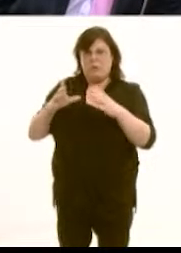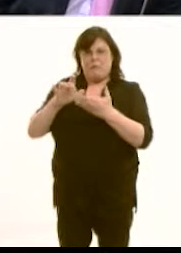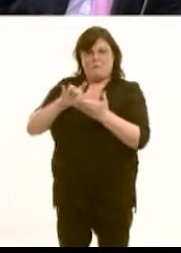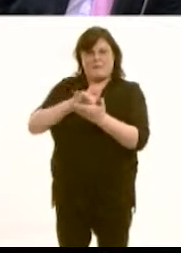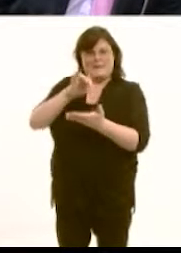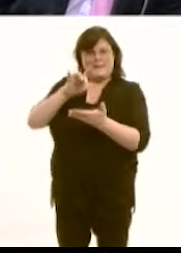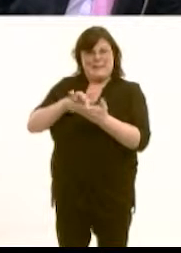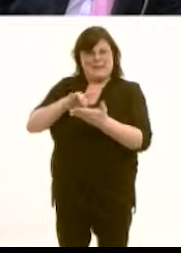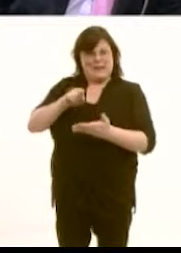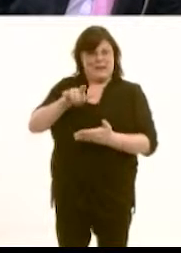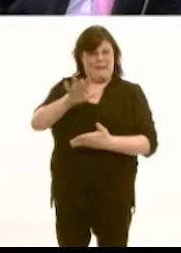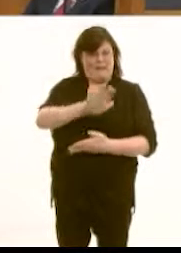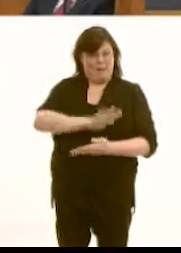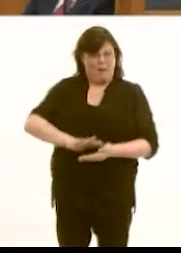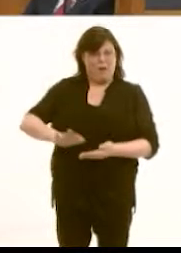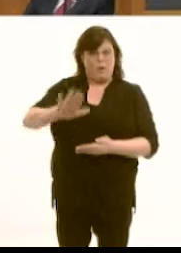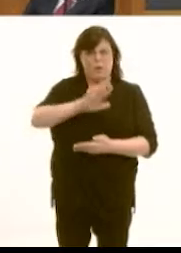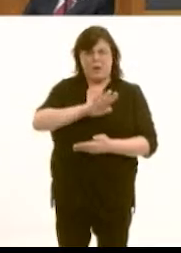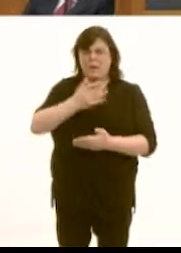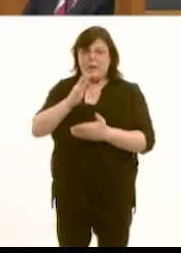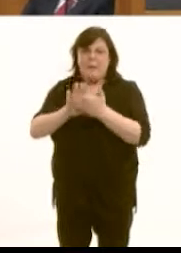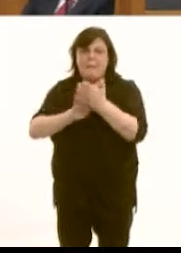popeth fynd i Abertawe. Elin Jones: 4.